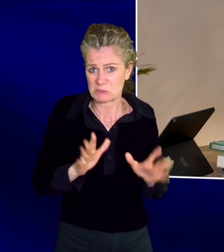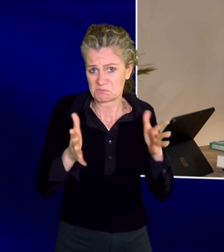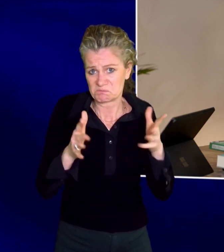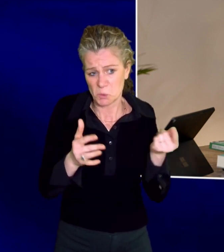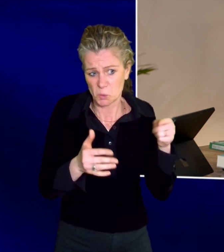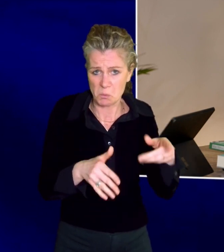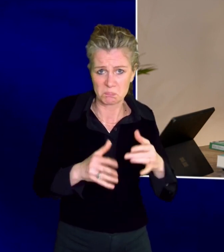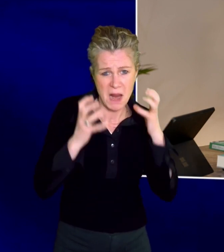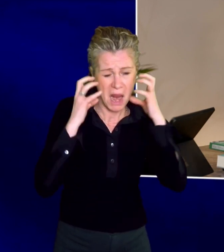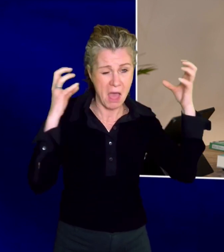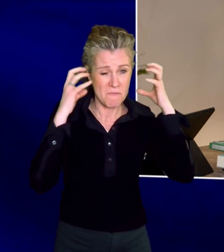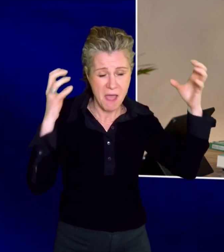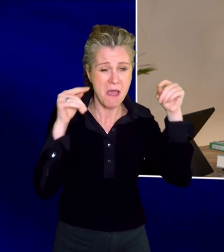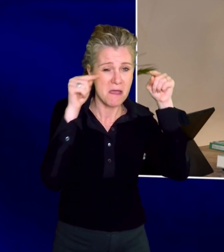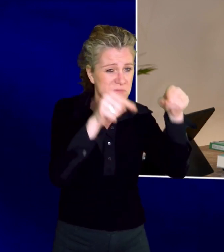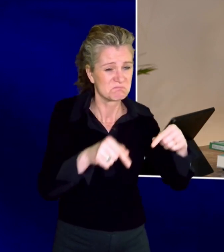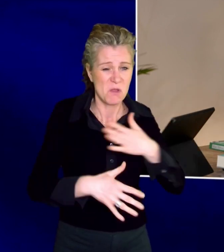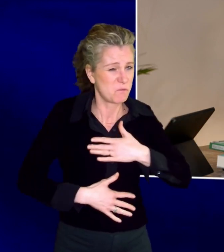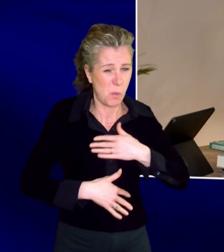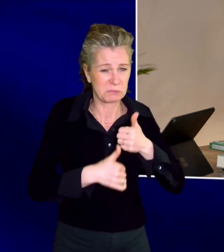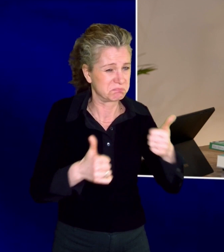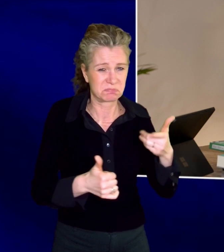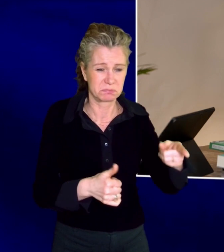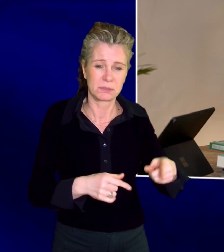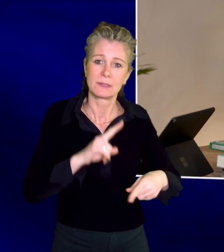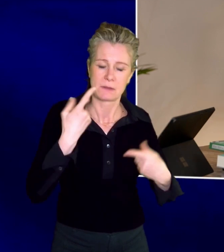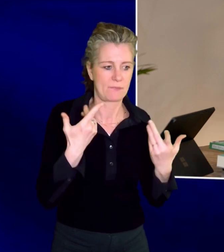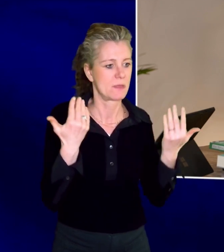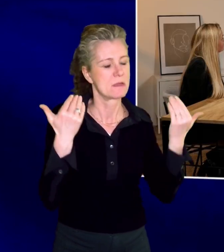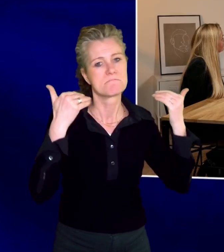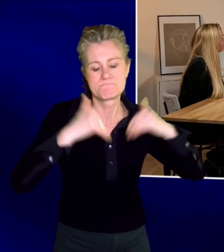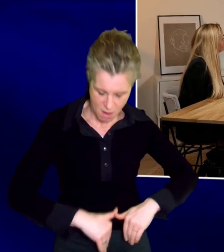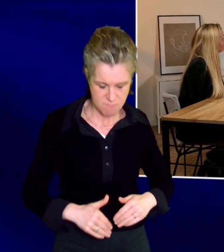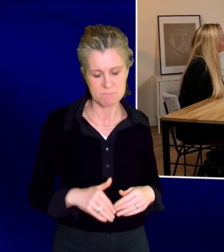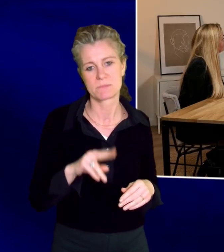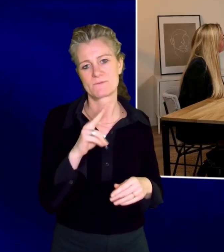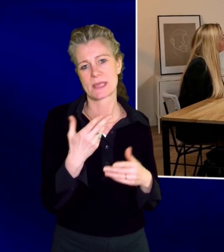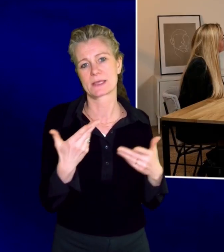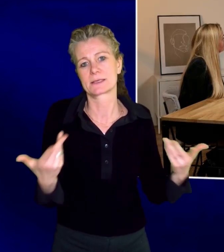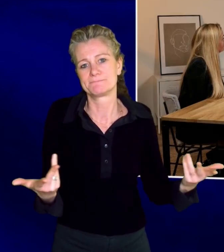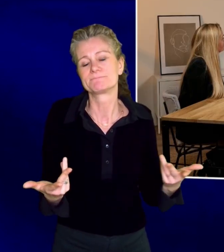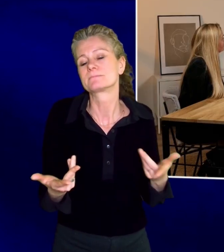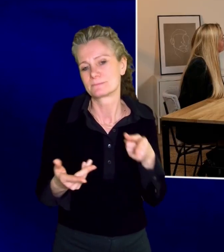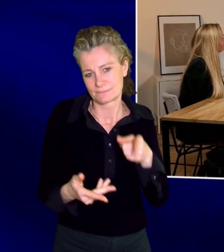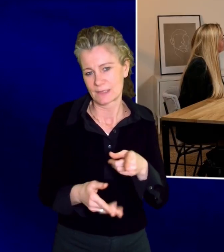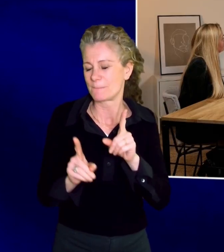'Ik kan me daar niet in thuis voelen.' En ineens, poef, stort dat weer over. Dat is dat levende verlies, omdat het nooit stopt, er is nooit iets af te ronden.